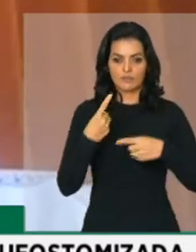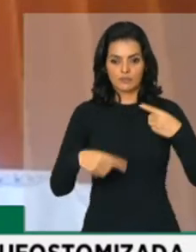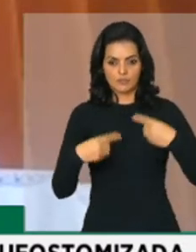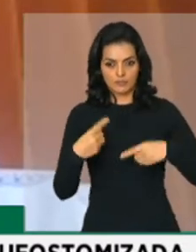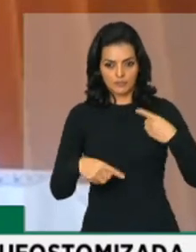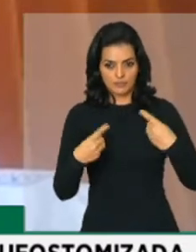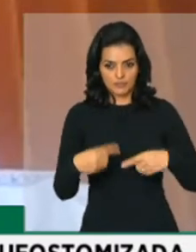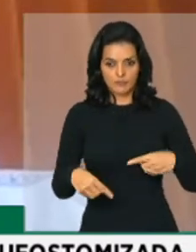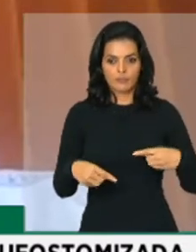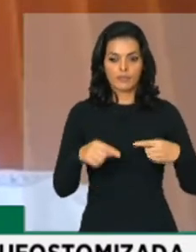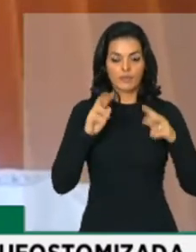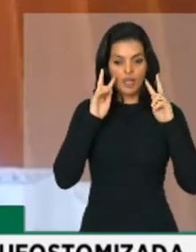EXCELÊNCIA QUE ABRISSE UM DOS PROCESSOS DE IMPEACHMENT QUE